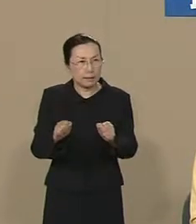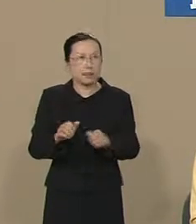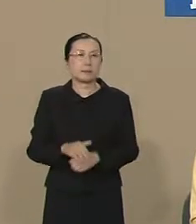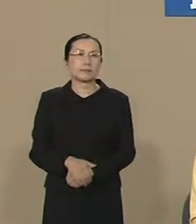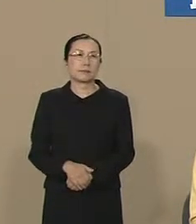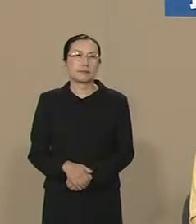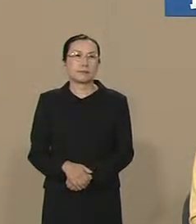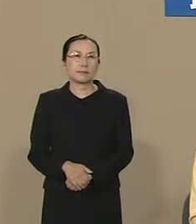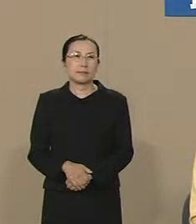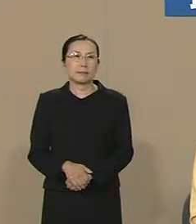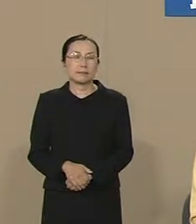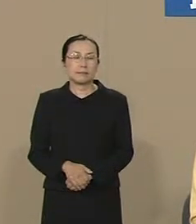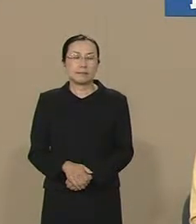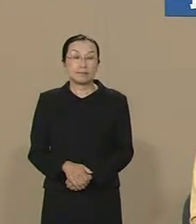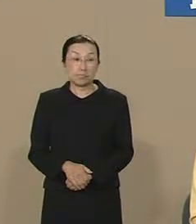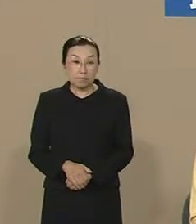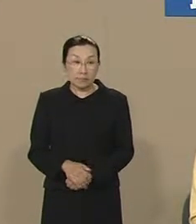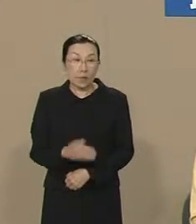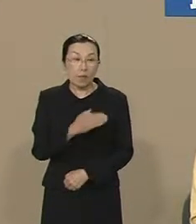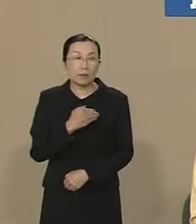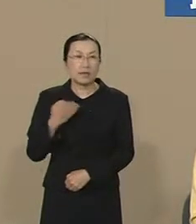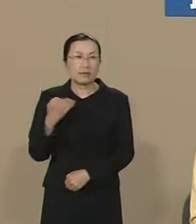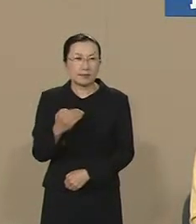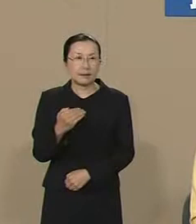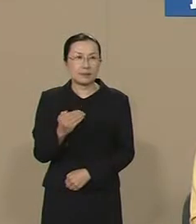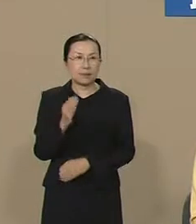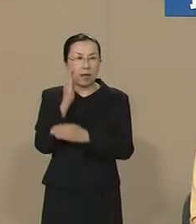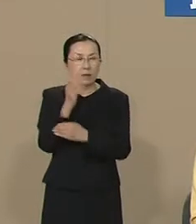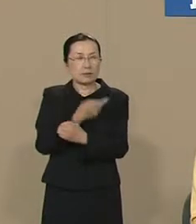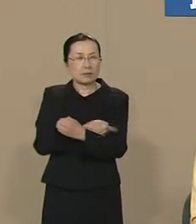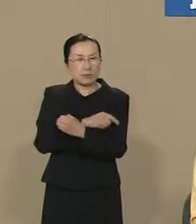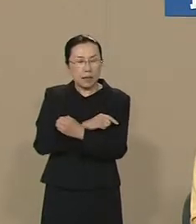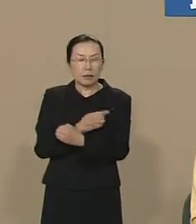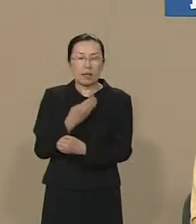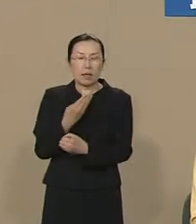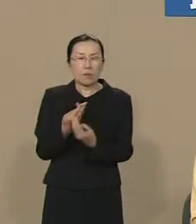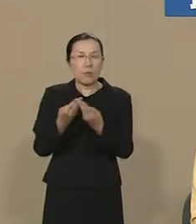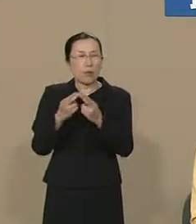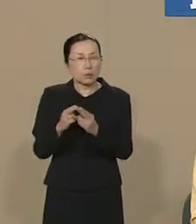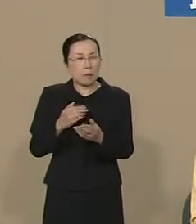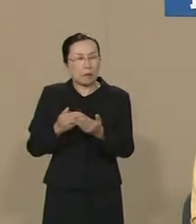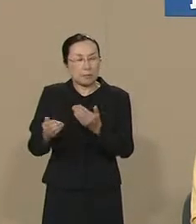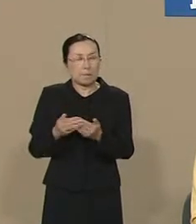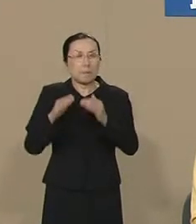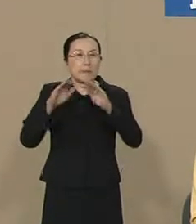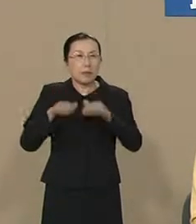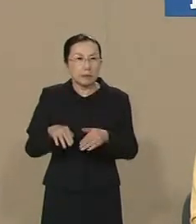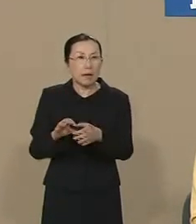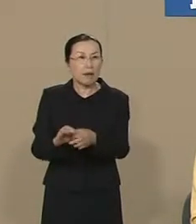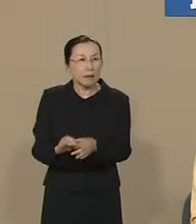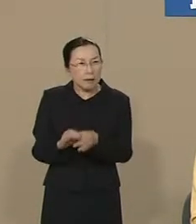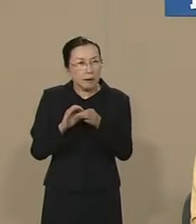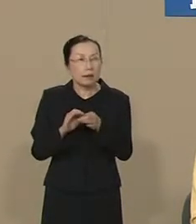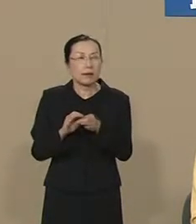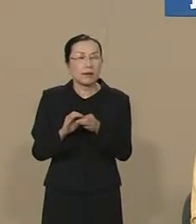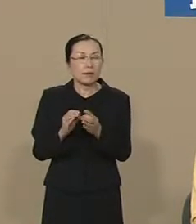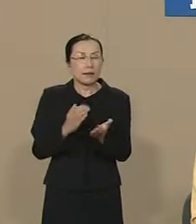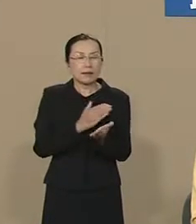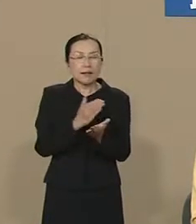私たちは､政権与党という重責を 経験したからこそ､ なんでも反対の野党や